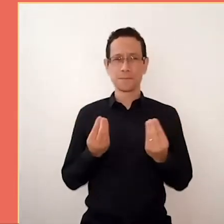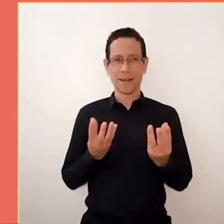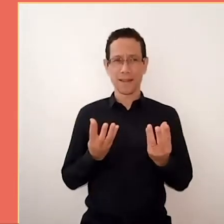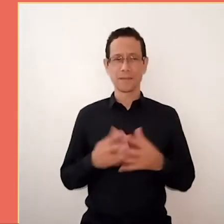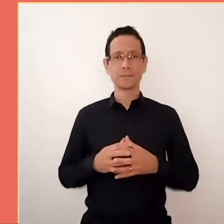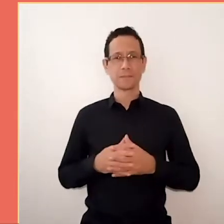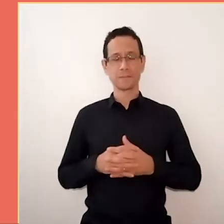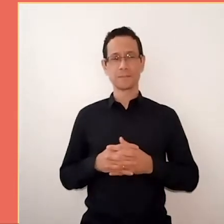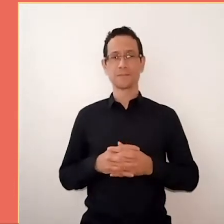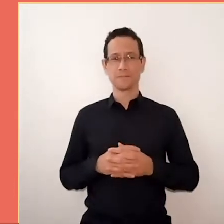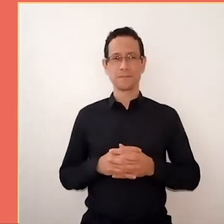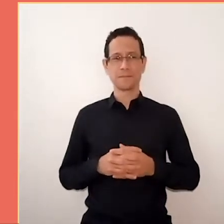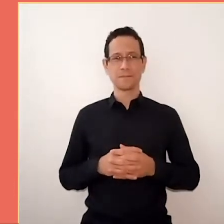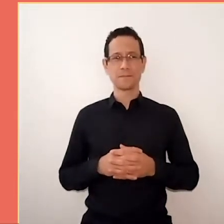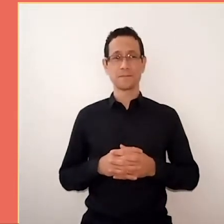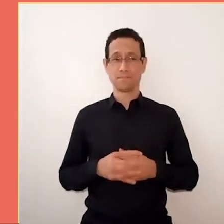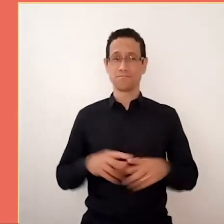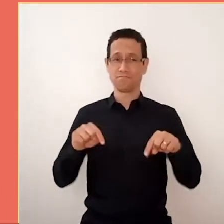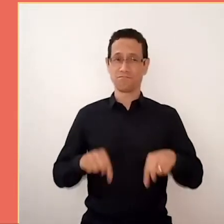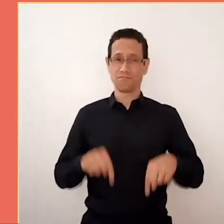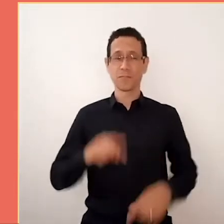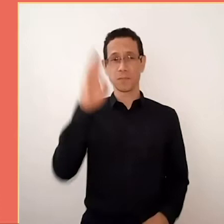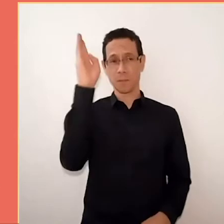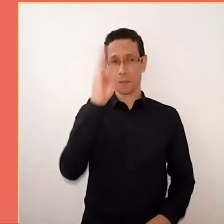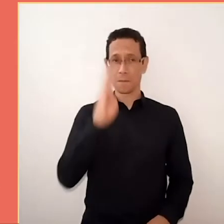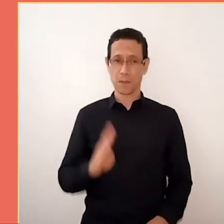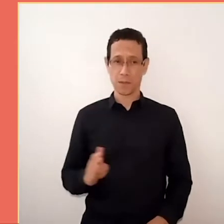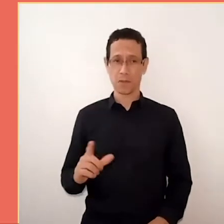Eu acho que atualmente o Brasil, ele passa por um momento